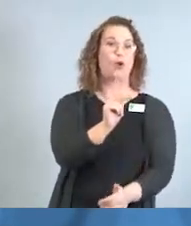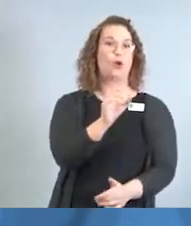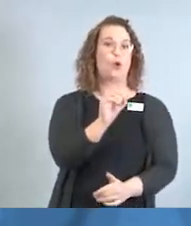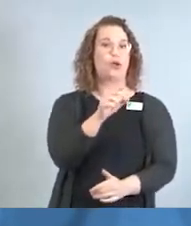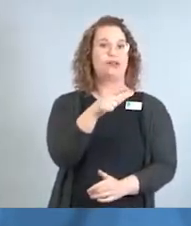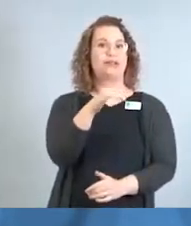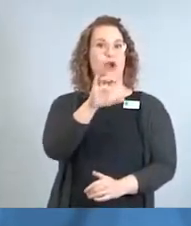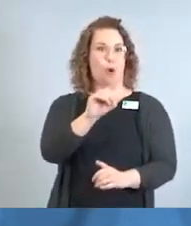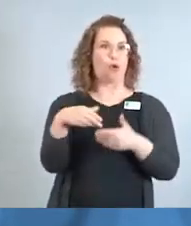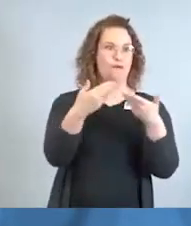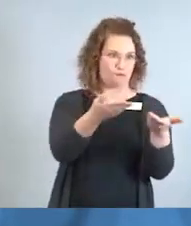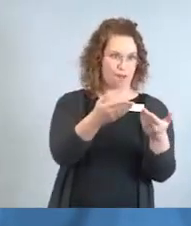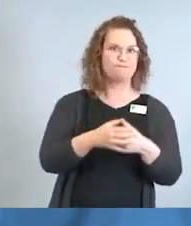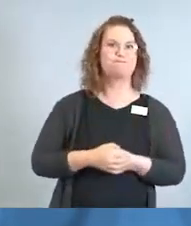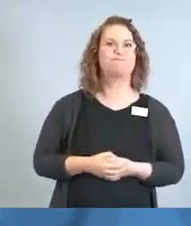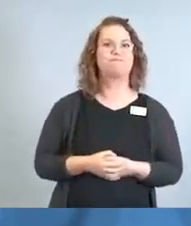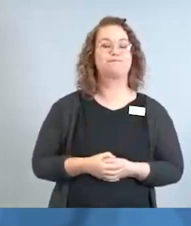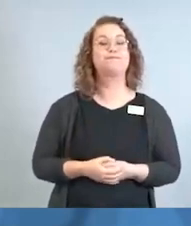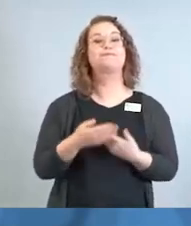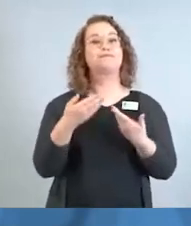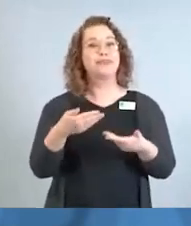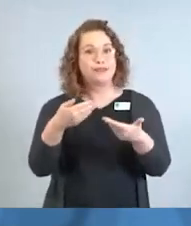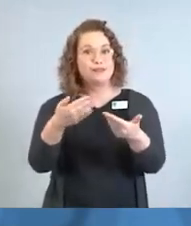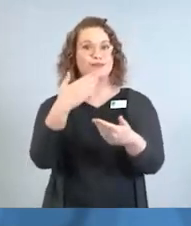Kiitoksia ja oikein hyvää alkuiltaa minunkin puolestani.